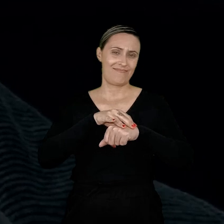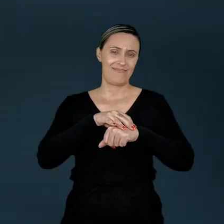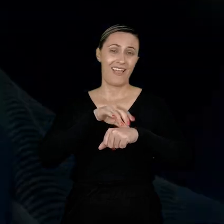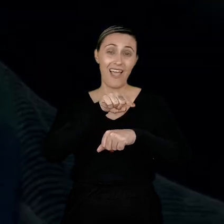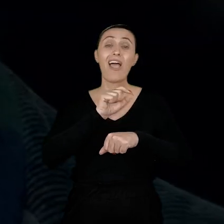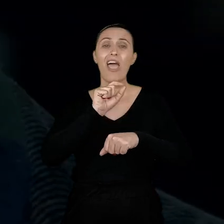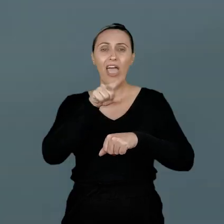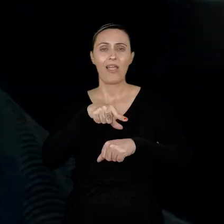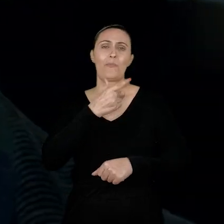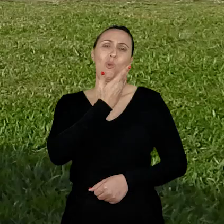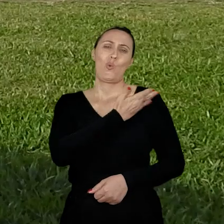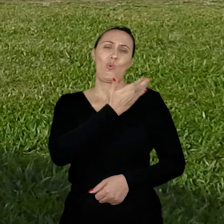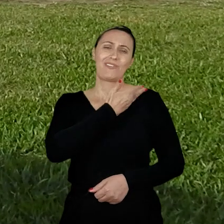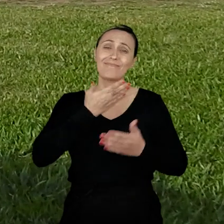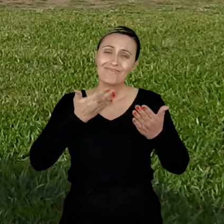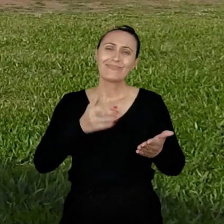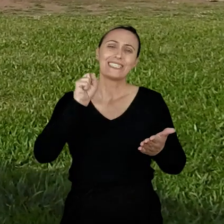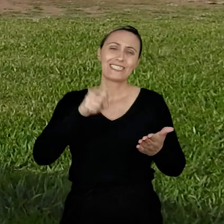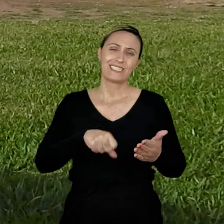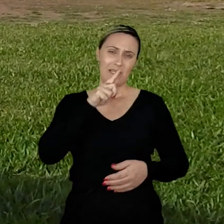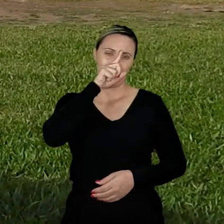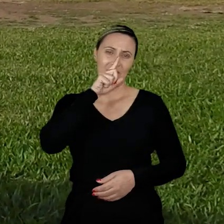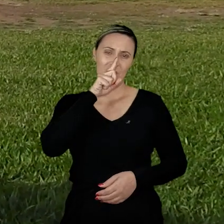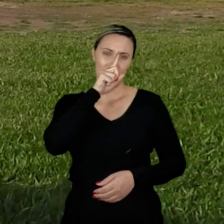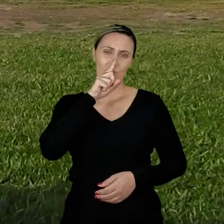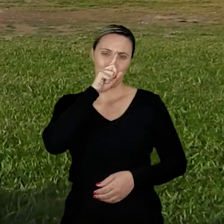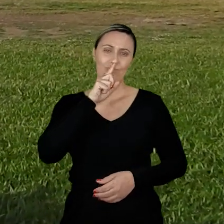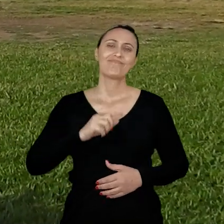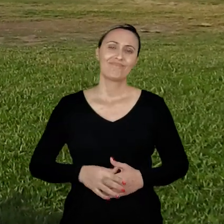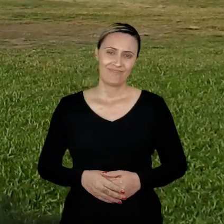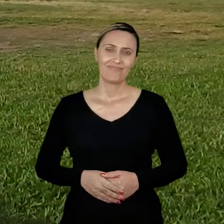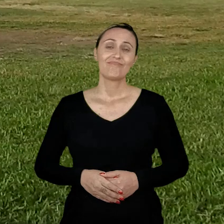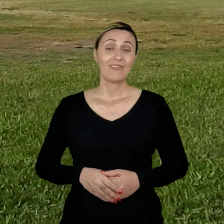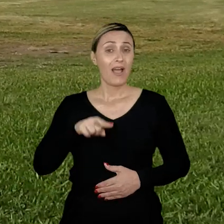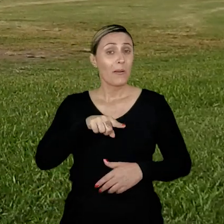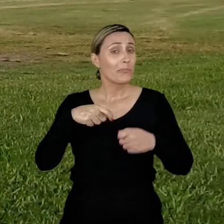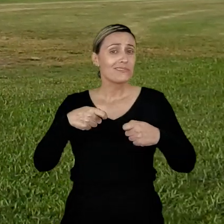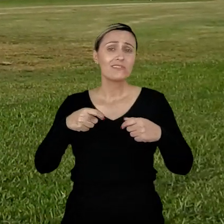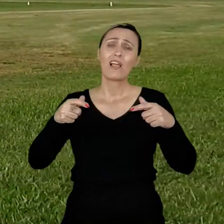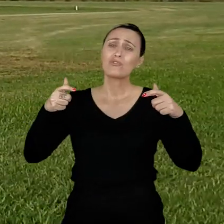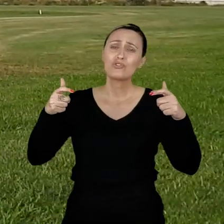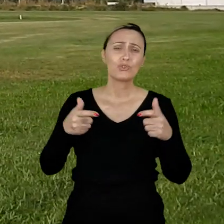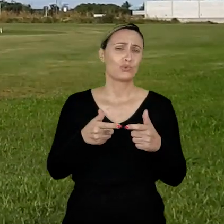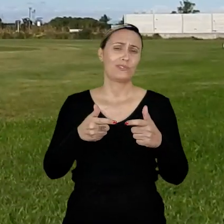É o preconceito. Pra que o preconceito ao menos diminua, é preciso, por favor,